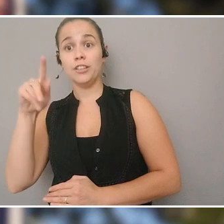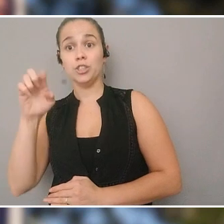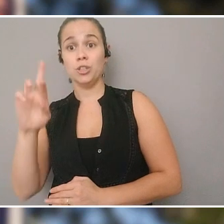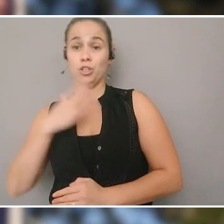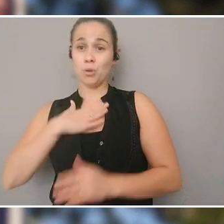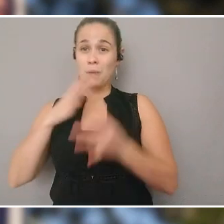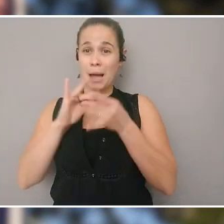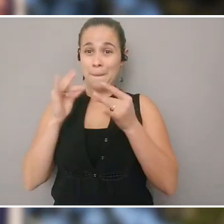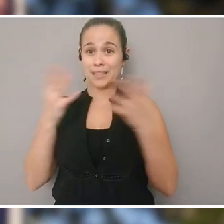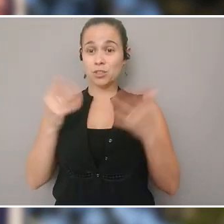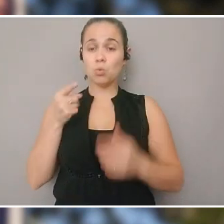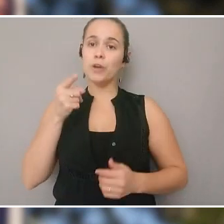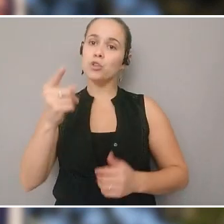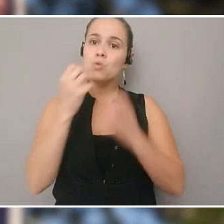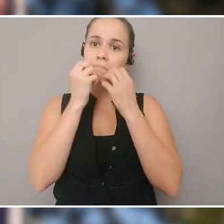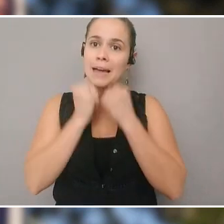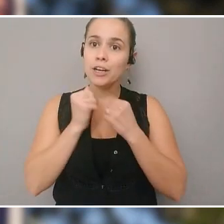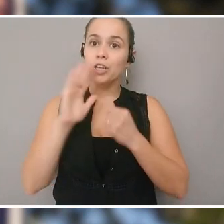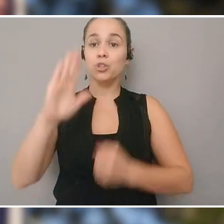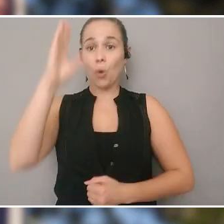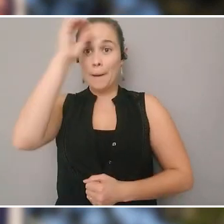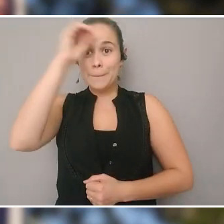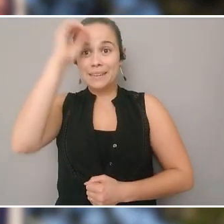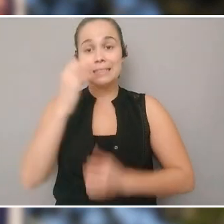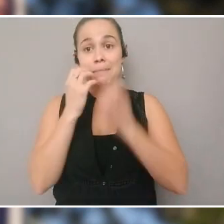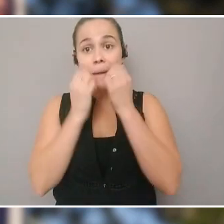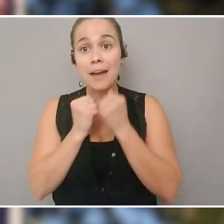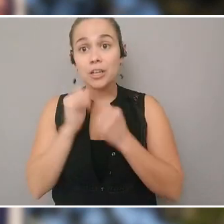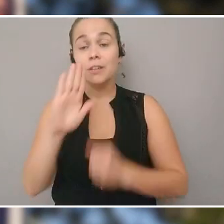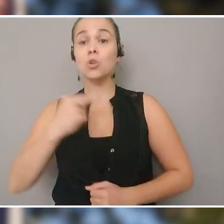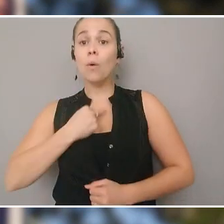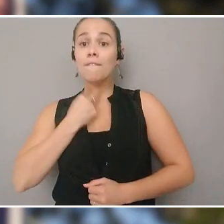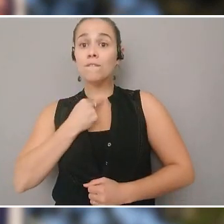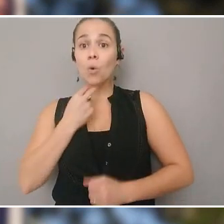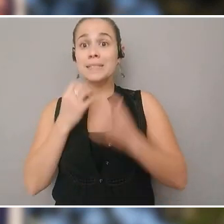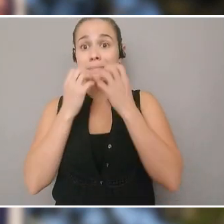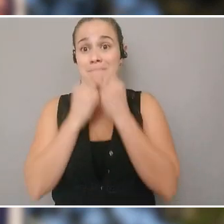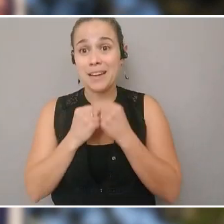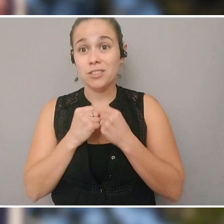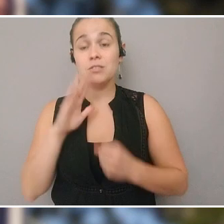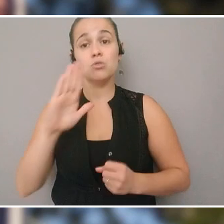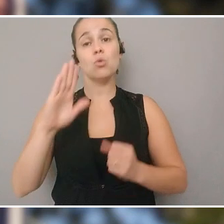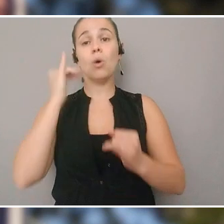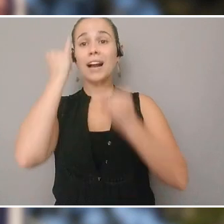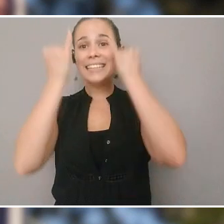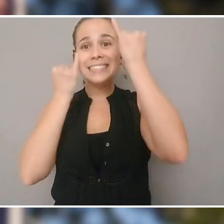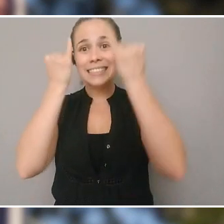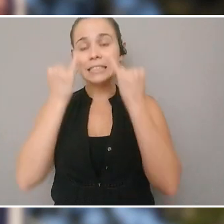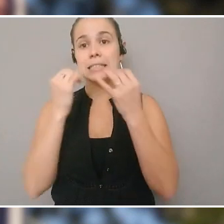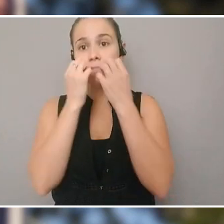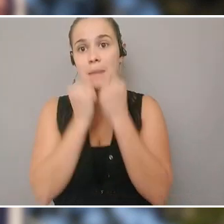importan, sus opiniones importan, su vozes